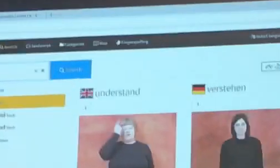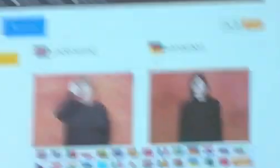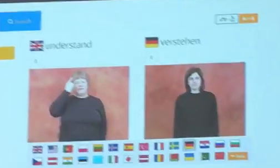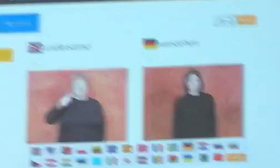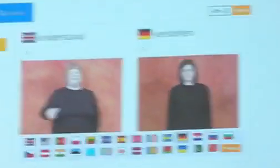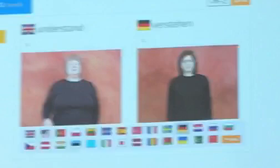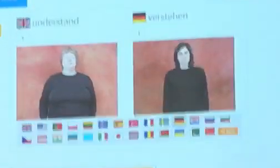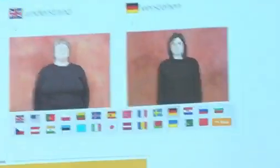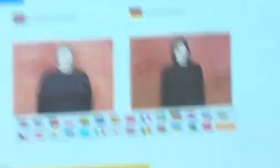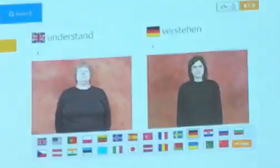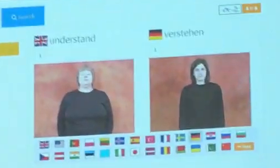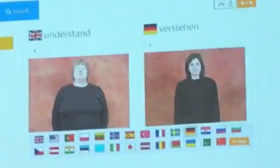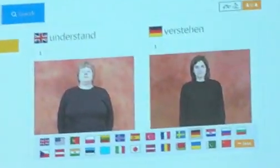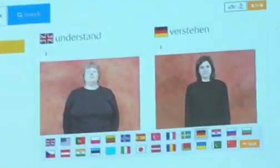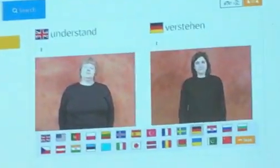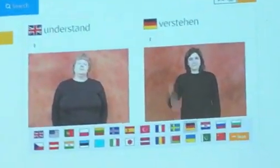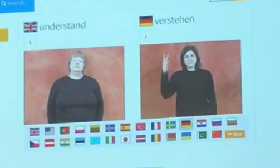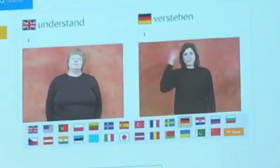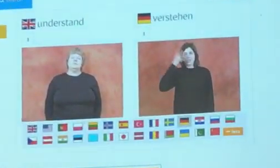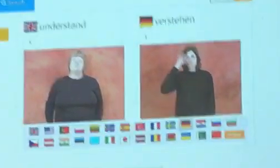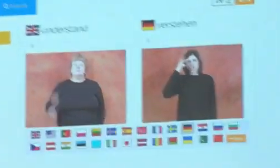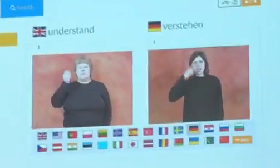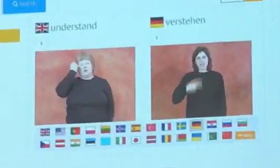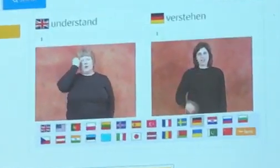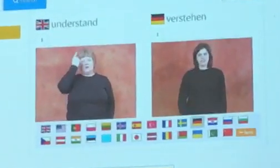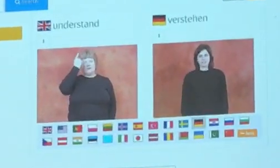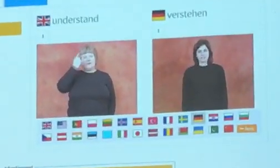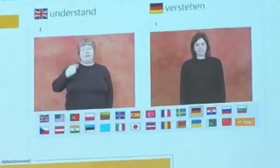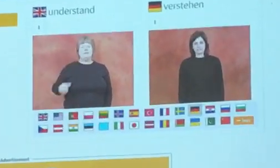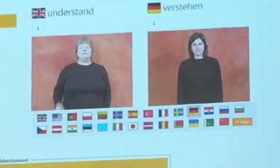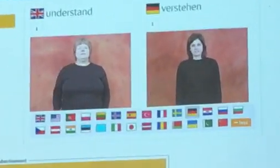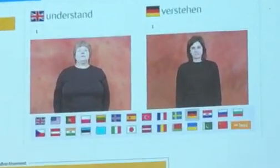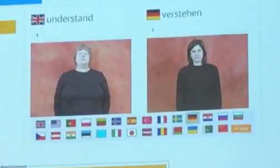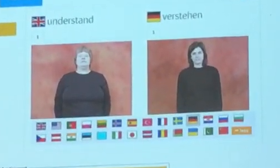also einfach hier mit Ihrer dominanten Hand, und hier haben wir dasselbe auf Deutsch mit 'verstehen',